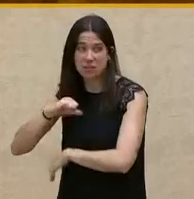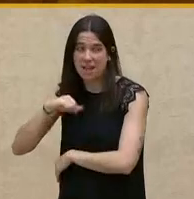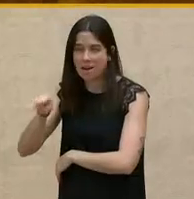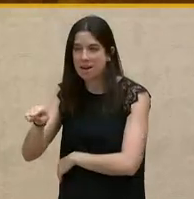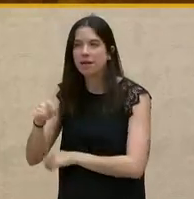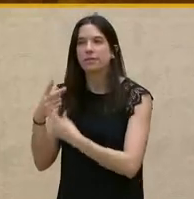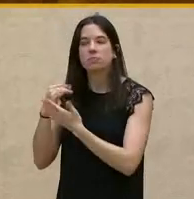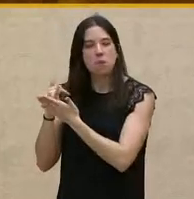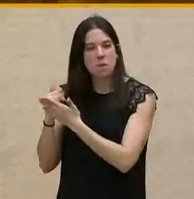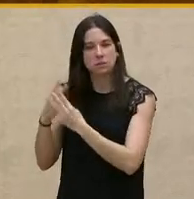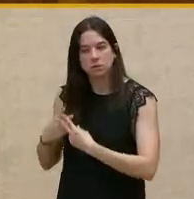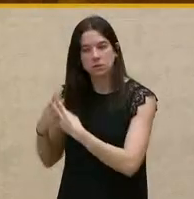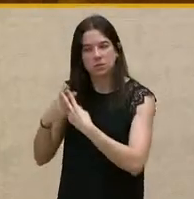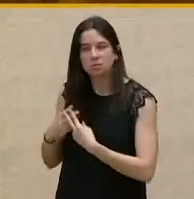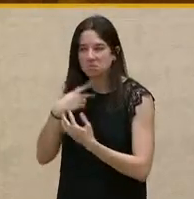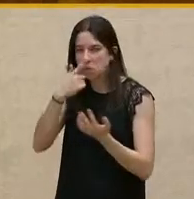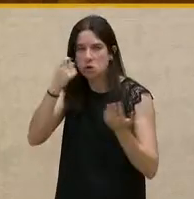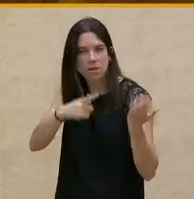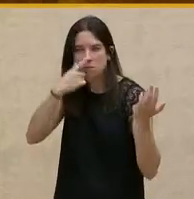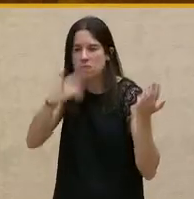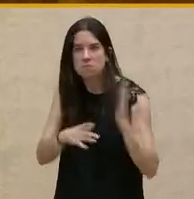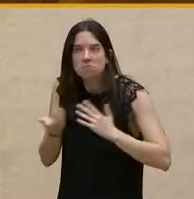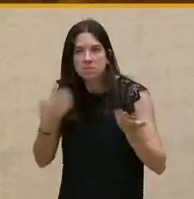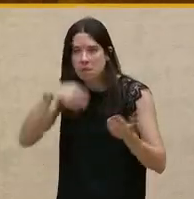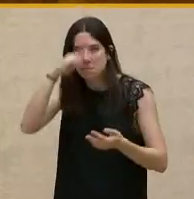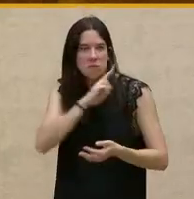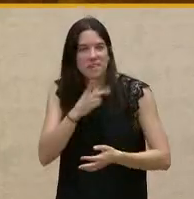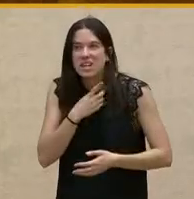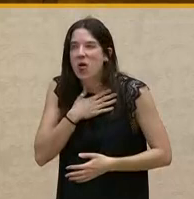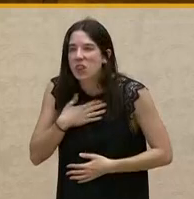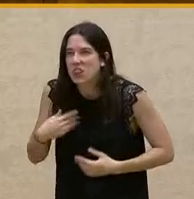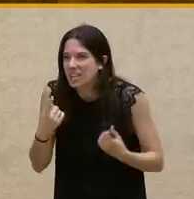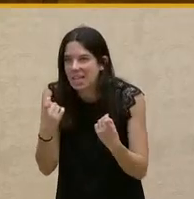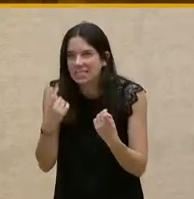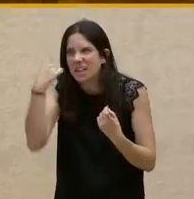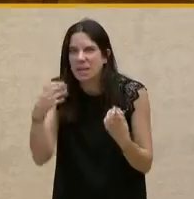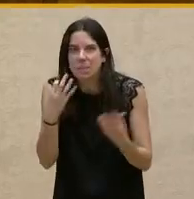pruebas y vieron que todo era inútil. Mis padres seguían con ansiedad porque vieron que algo no